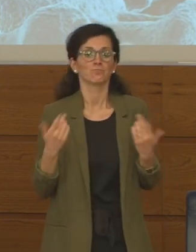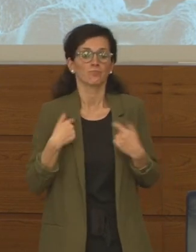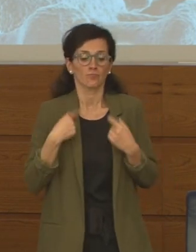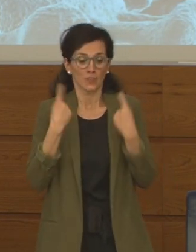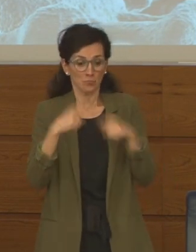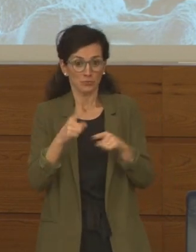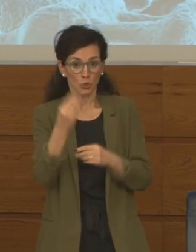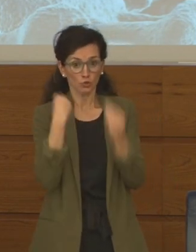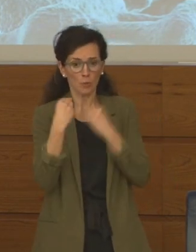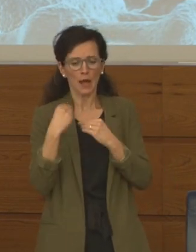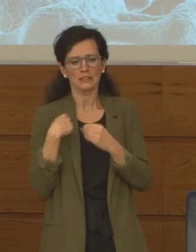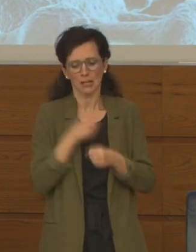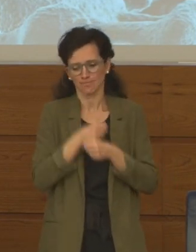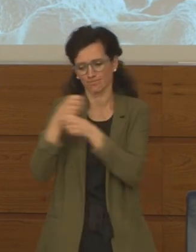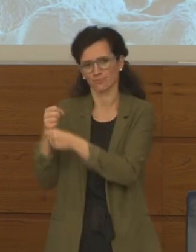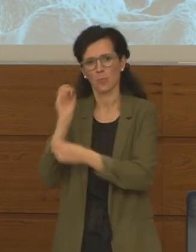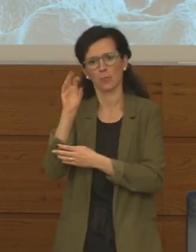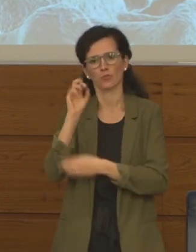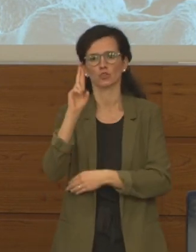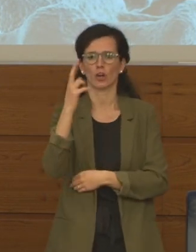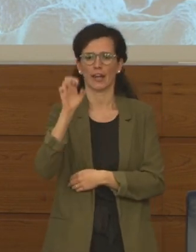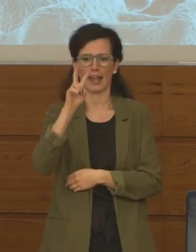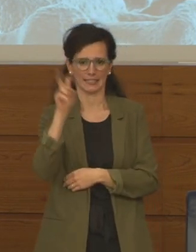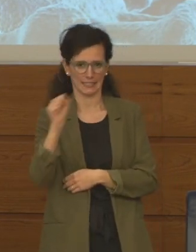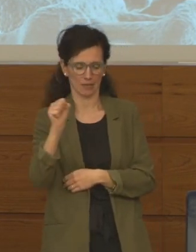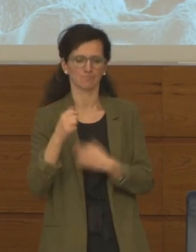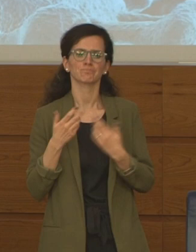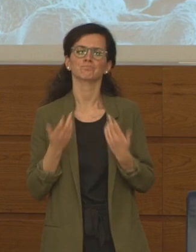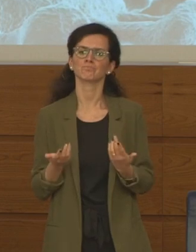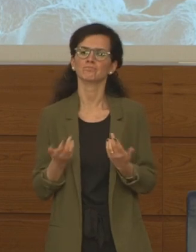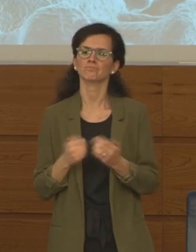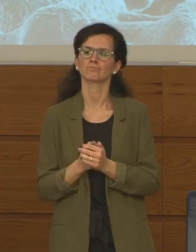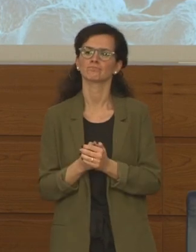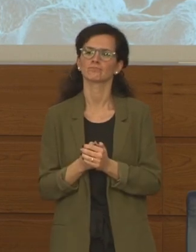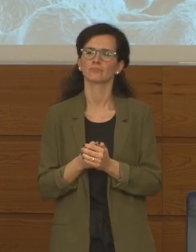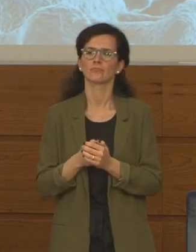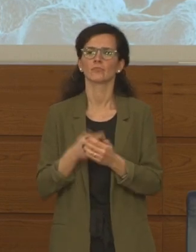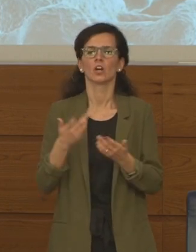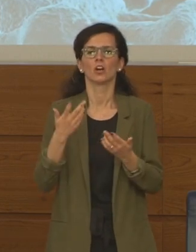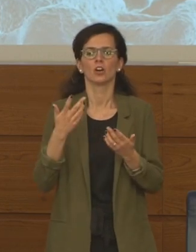Noi abbiamo avuto un caso indice, il caso che è stato indicativo del fatto